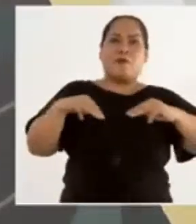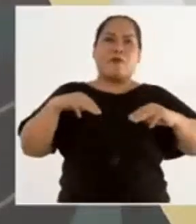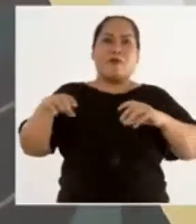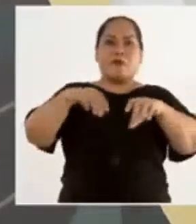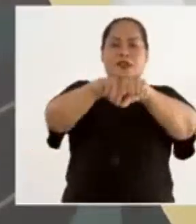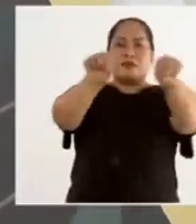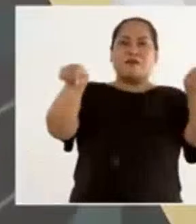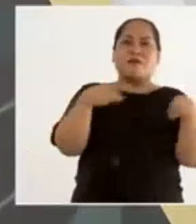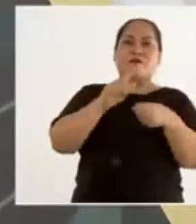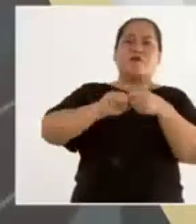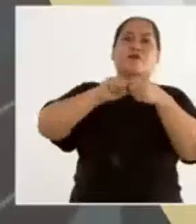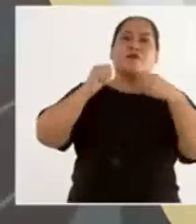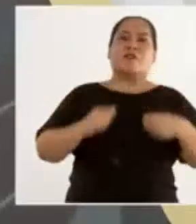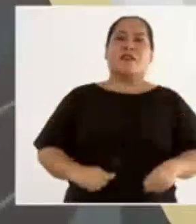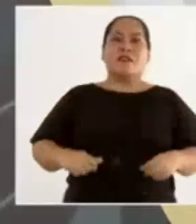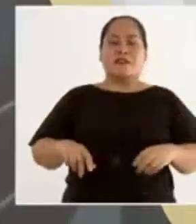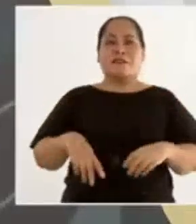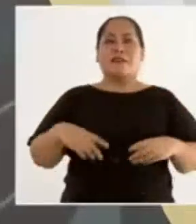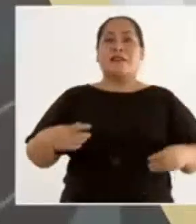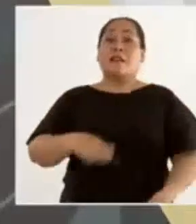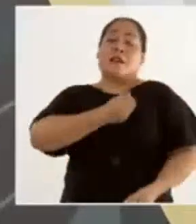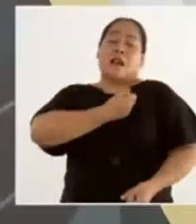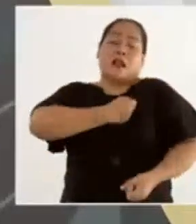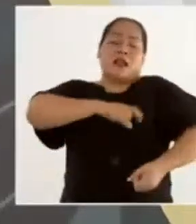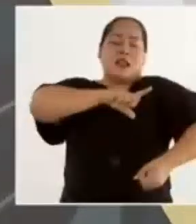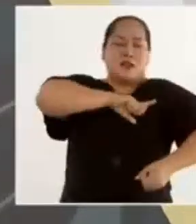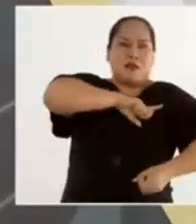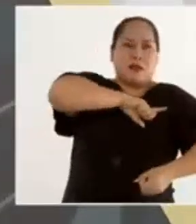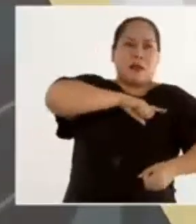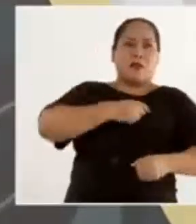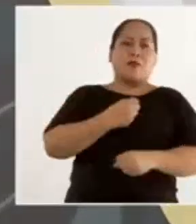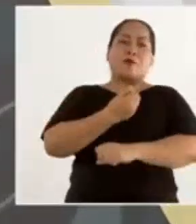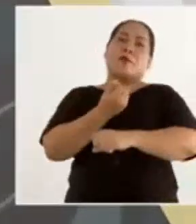ins bienestar y tiene un rumbo, el pueblo organizado, la justicia social